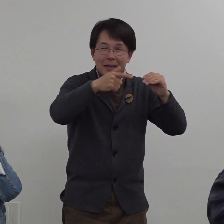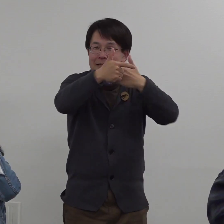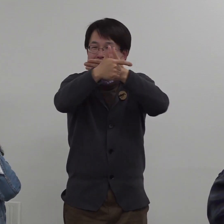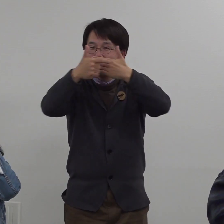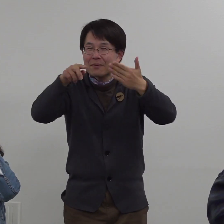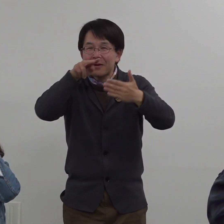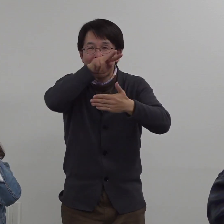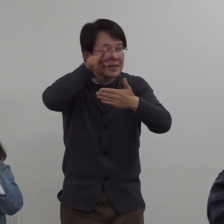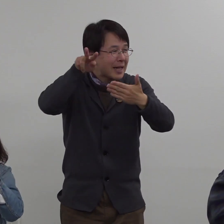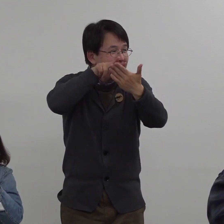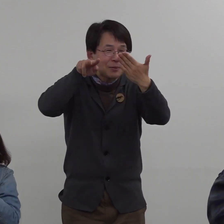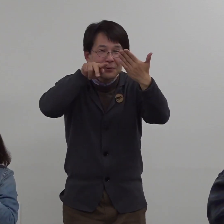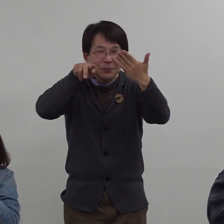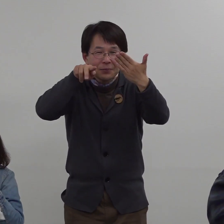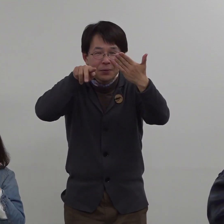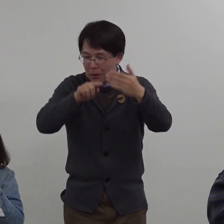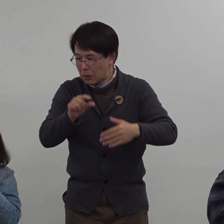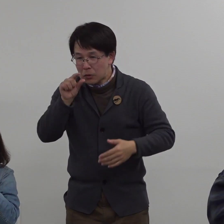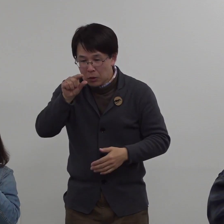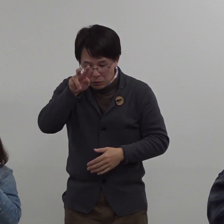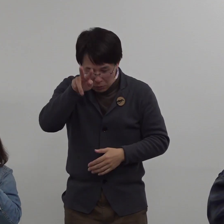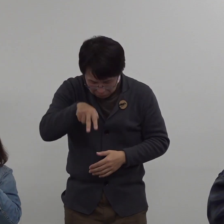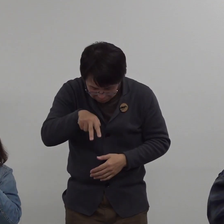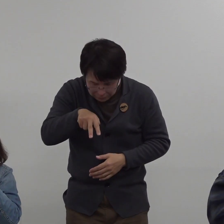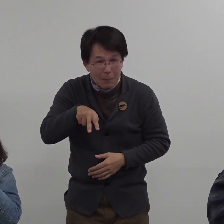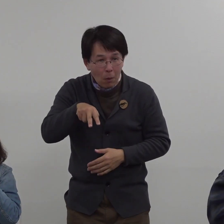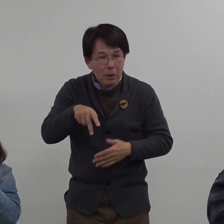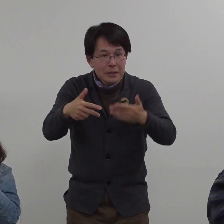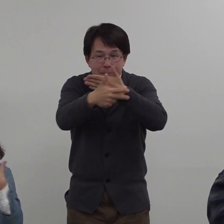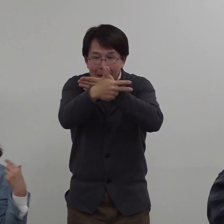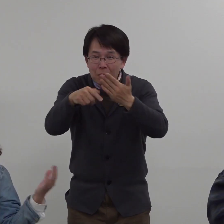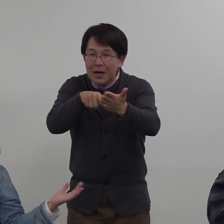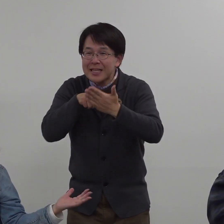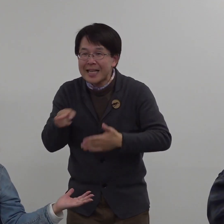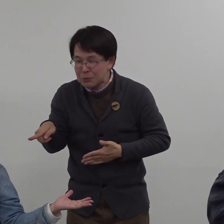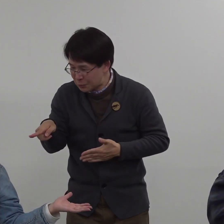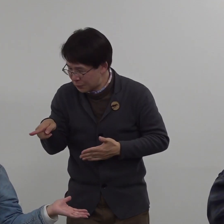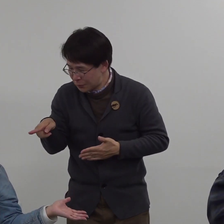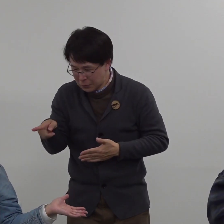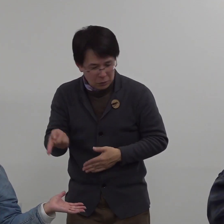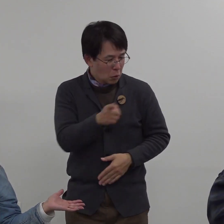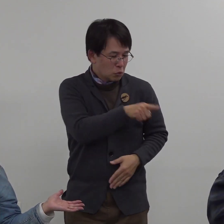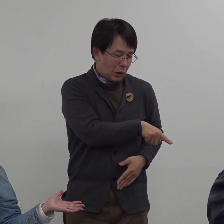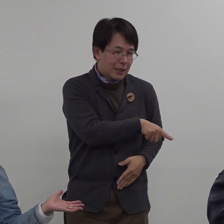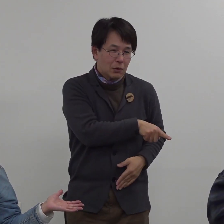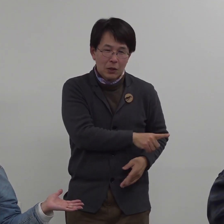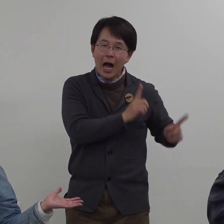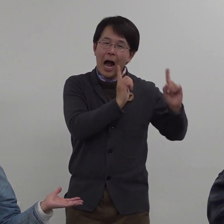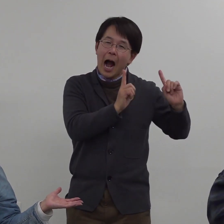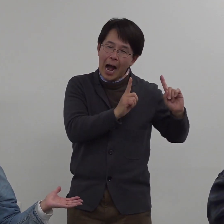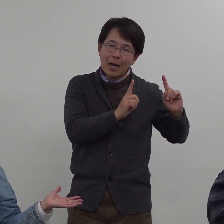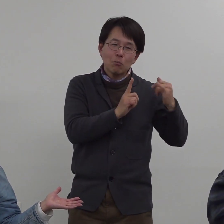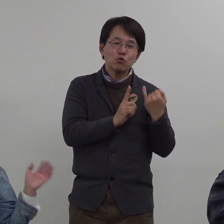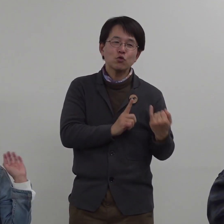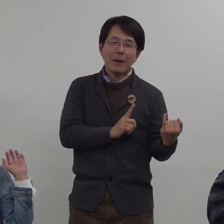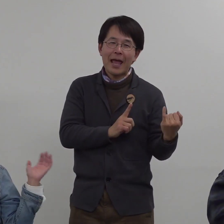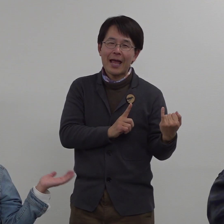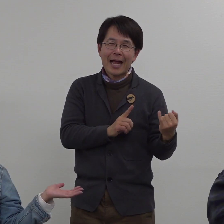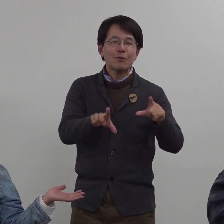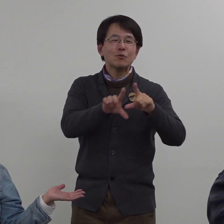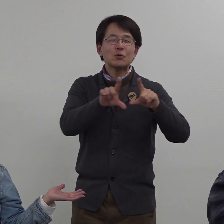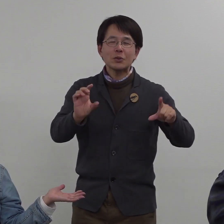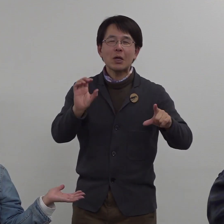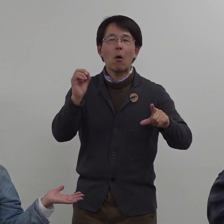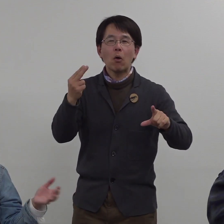ちょっと目をそらしてもここに字幕が出て 隣には耳が聞こえる娘が普通に音声で映画を見ていて